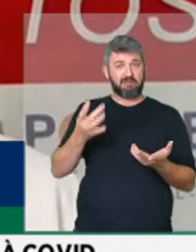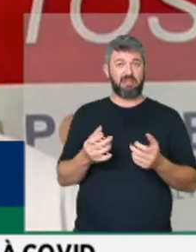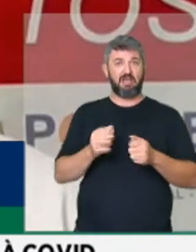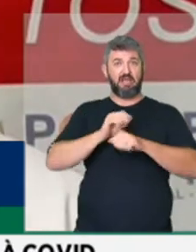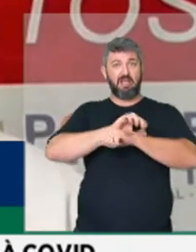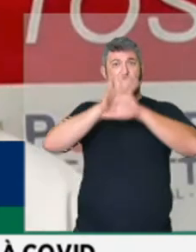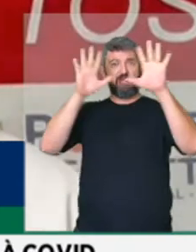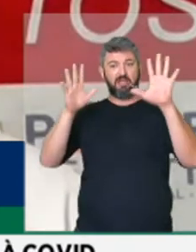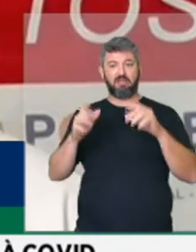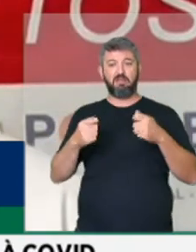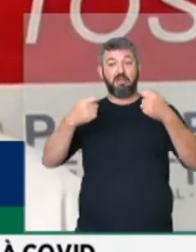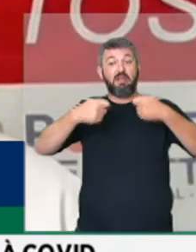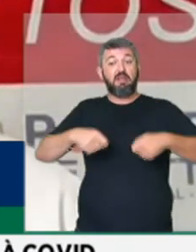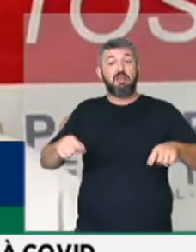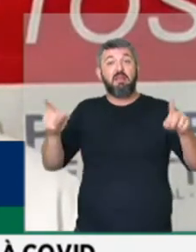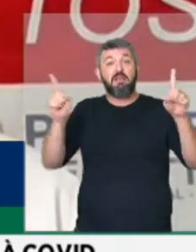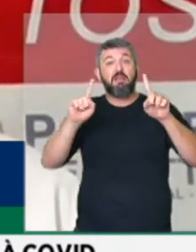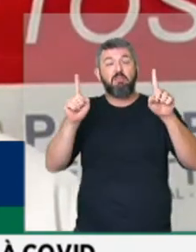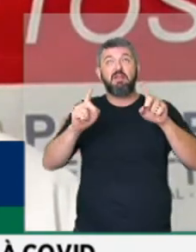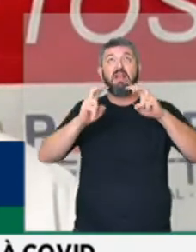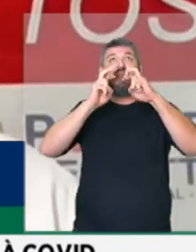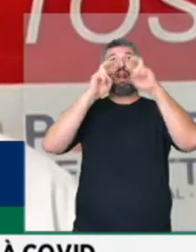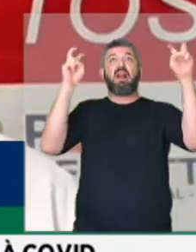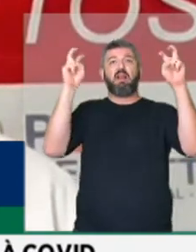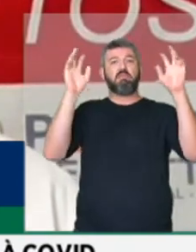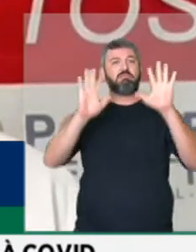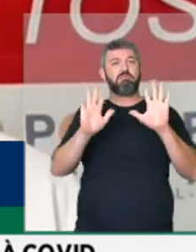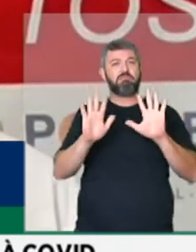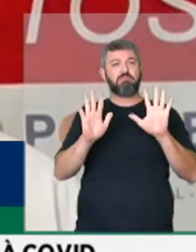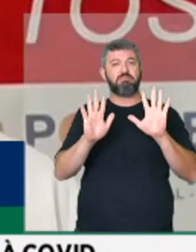DRAGÃO TALVEZ OS PARAGUAIOS APLAUDAM PORQUE A MOEDA